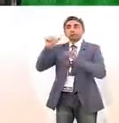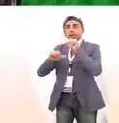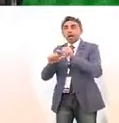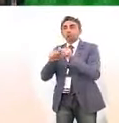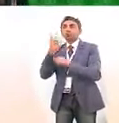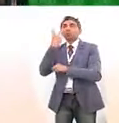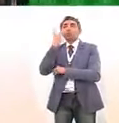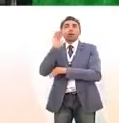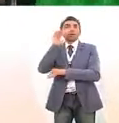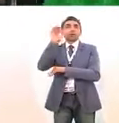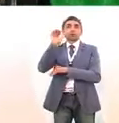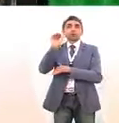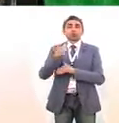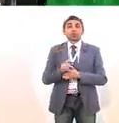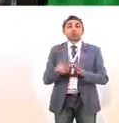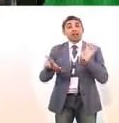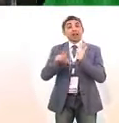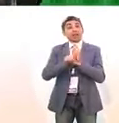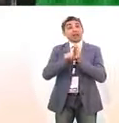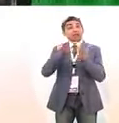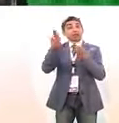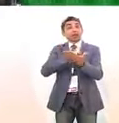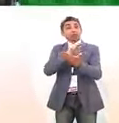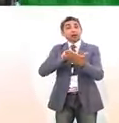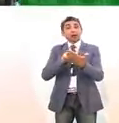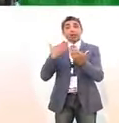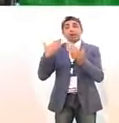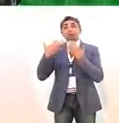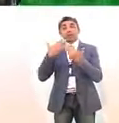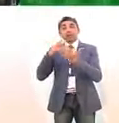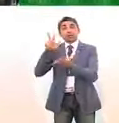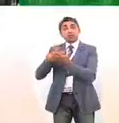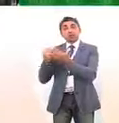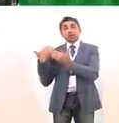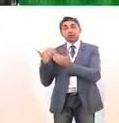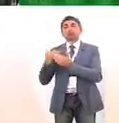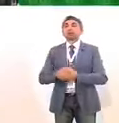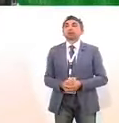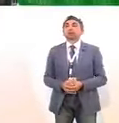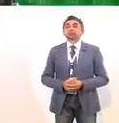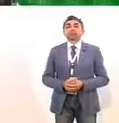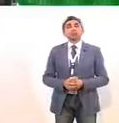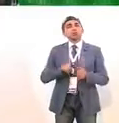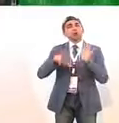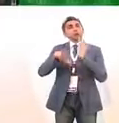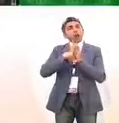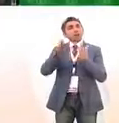Si guarda al futuro. La legge elettorale che il Parlamento ha approvato è una legge elettorale con la quale dobbiamo